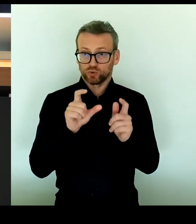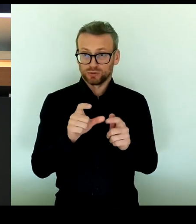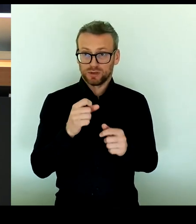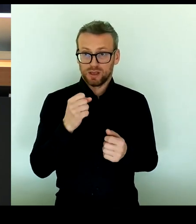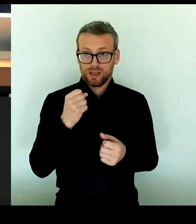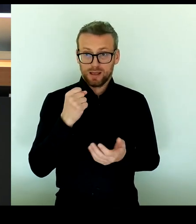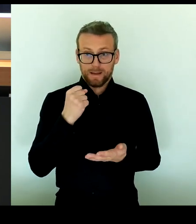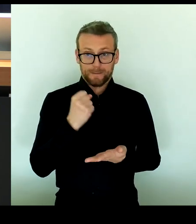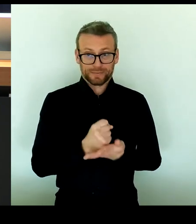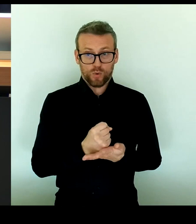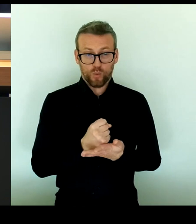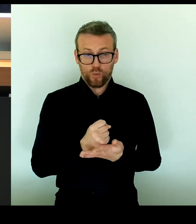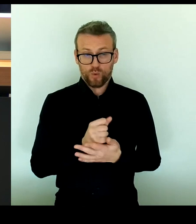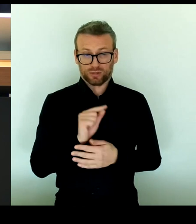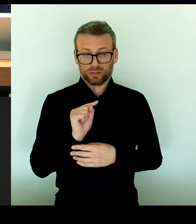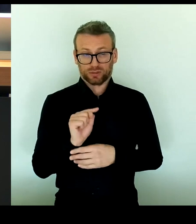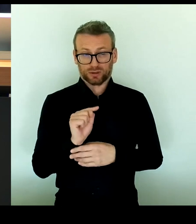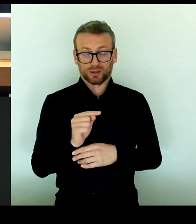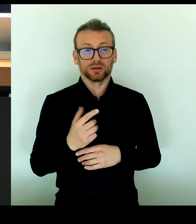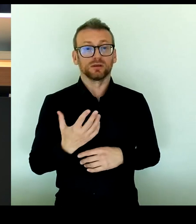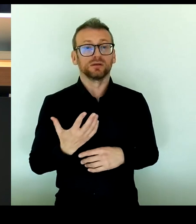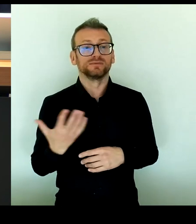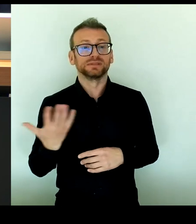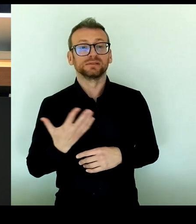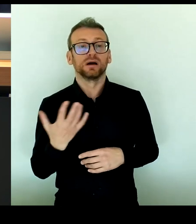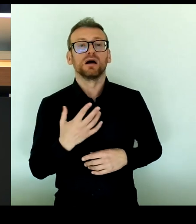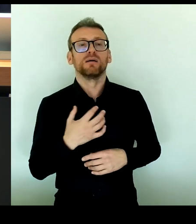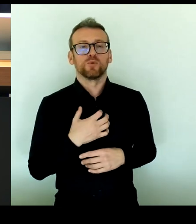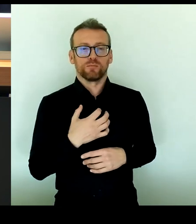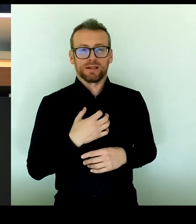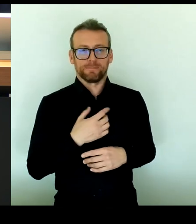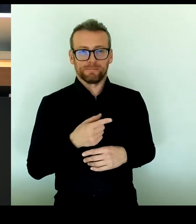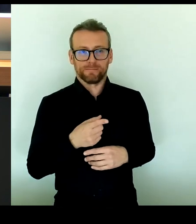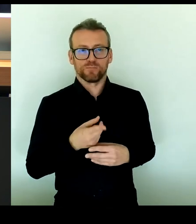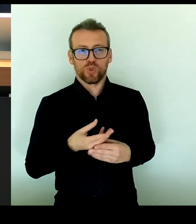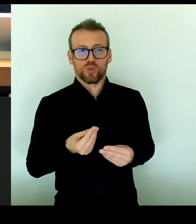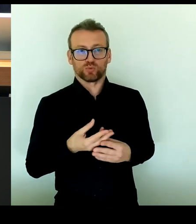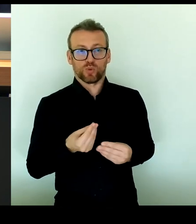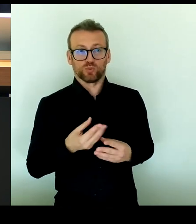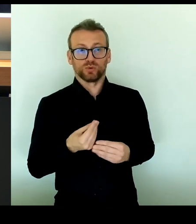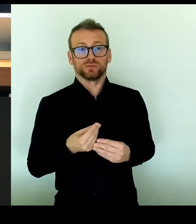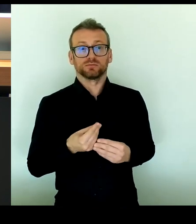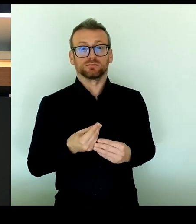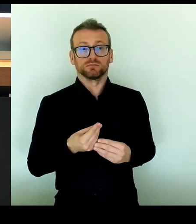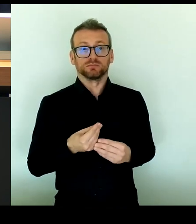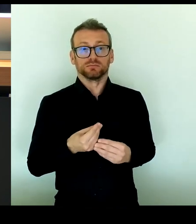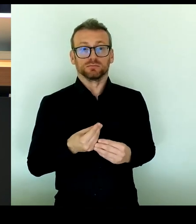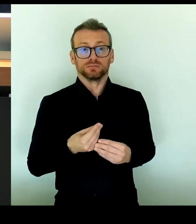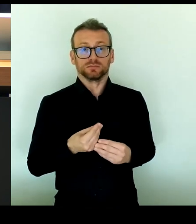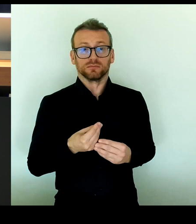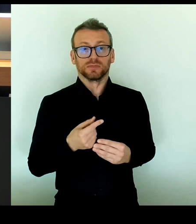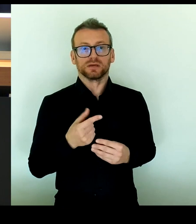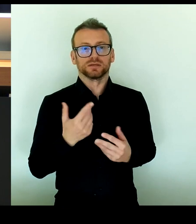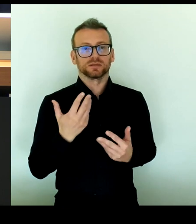Ich bin der Meinung, es muss endlich den Worten auch taten Folgen, ein Entwurf steht auch da und wenn sie daran interessiert, sind das jetzt